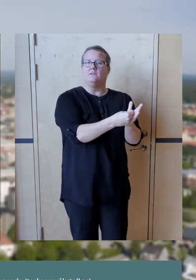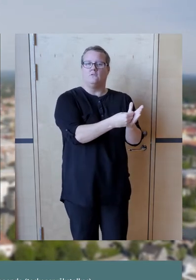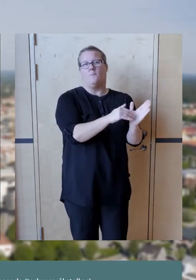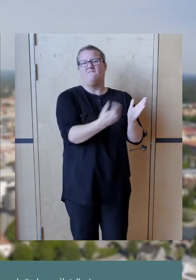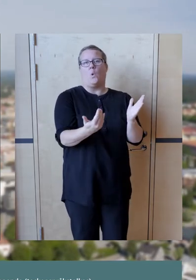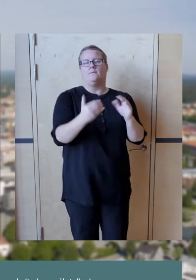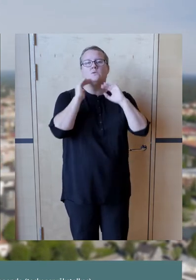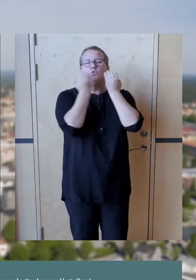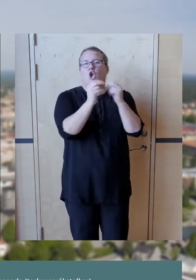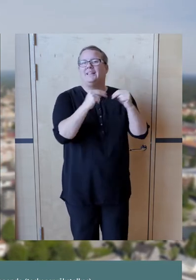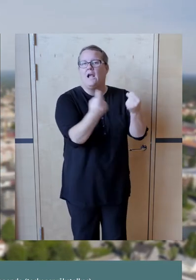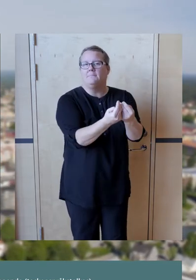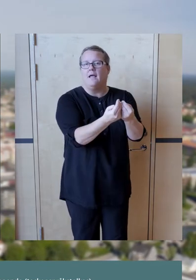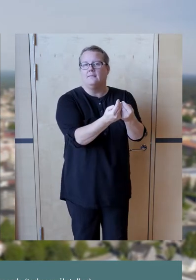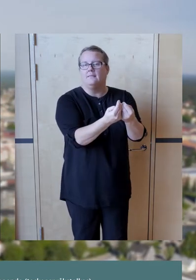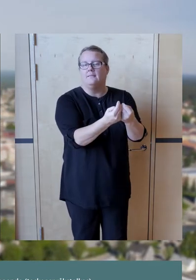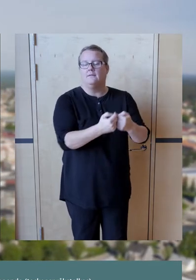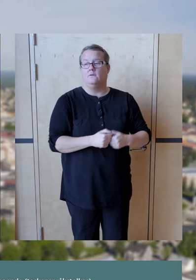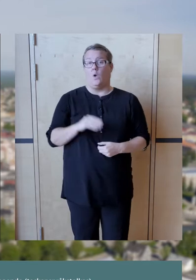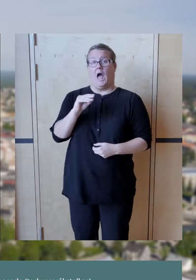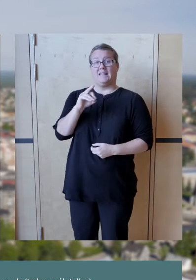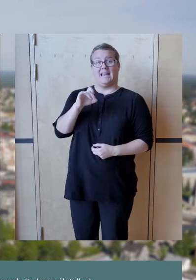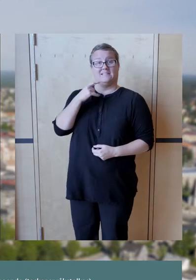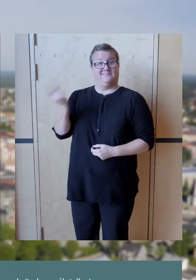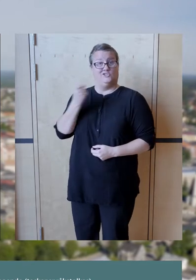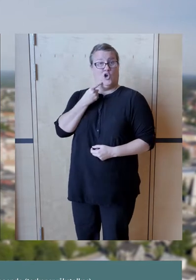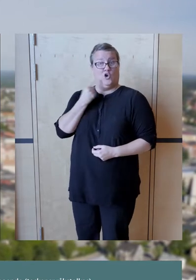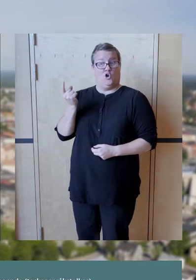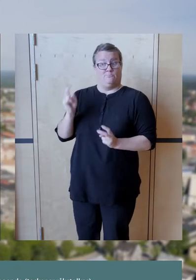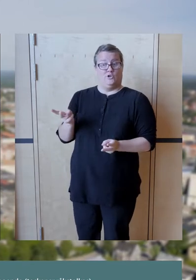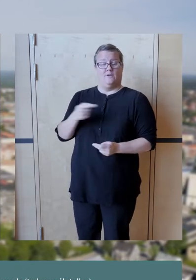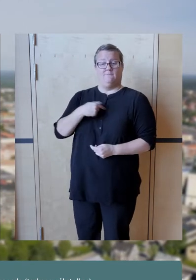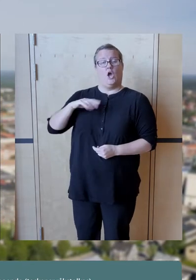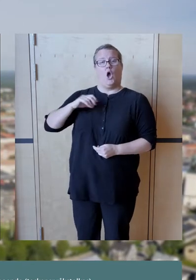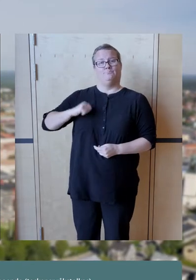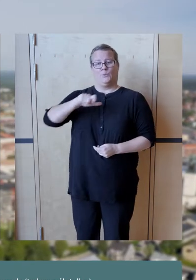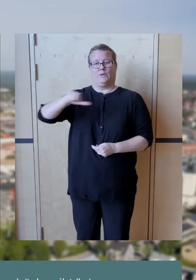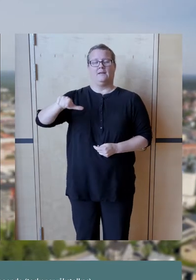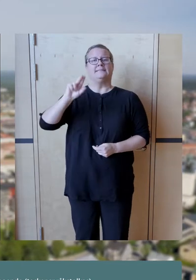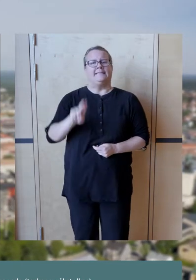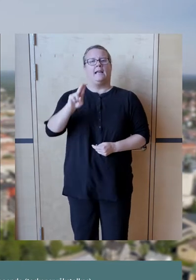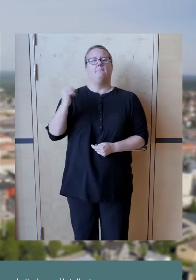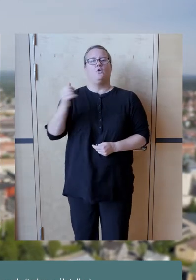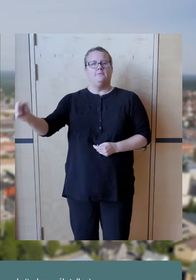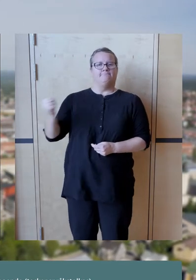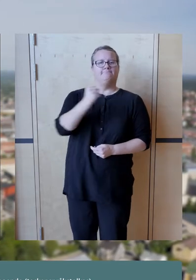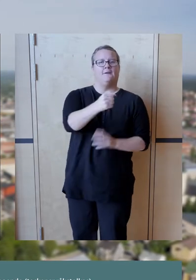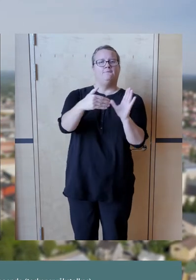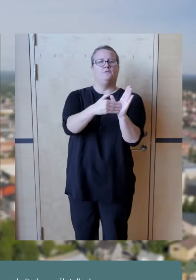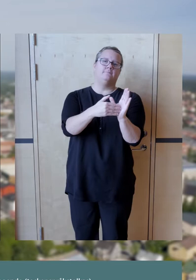Send Andreas nämnde tipsar att vi har brukare som skulle gärna behöva flyttas in på Att sätta på andra plats